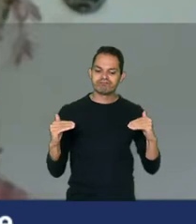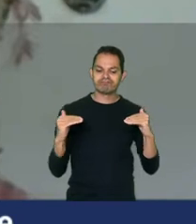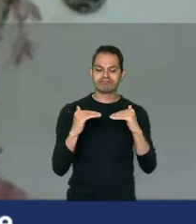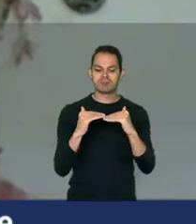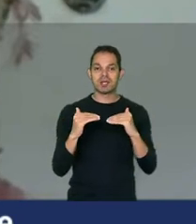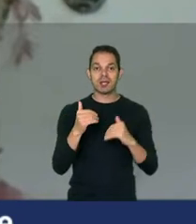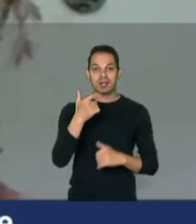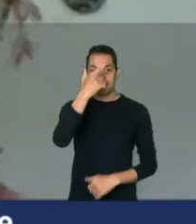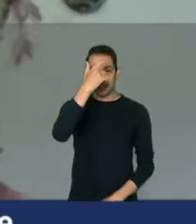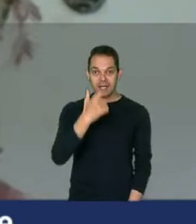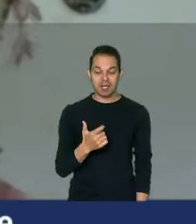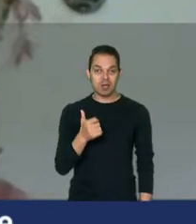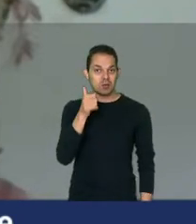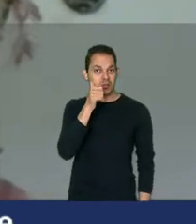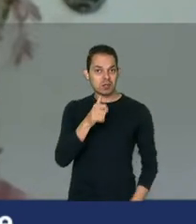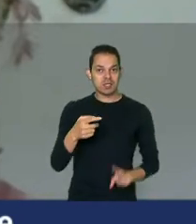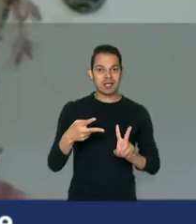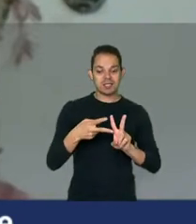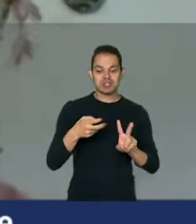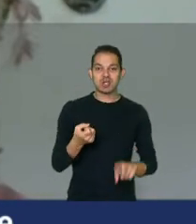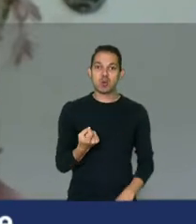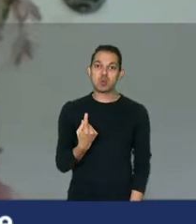RESPEITO AO GÊ NERO, E COMO ÚNICA MULHER INDÍGENA EU